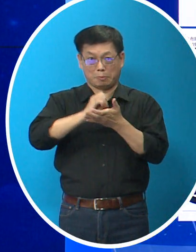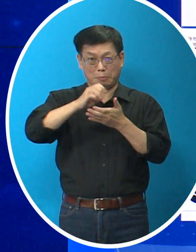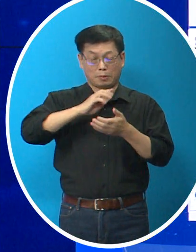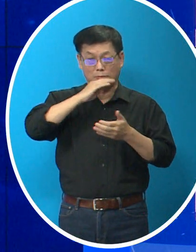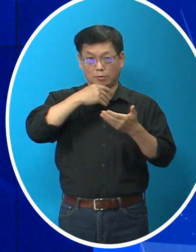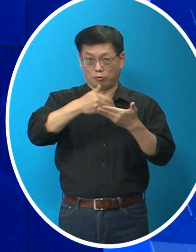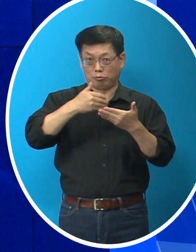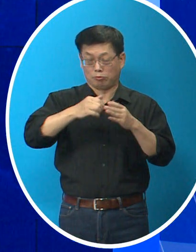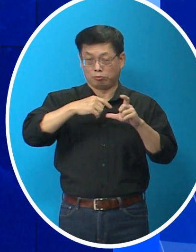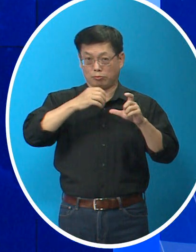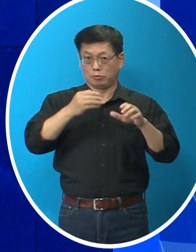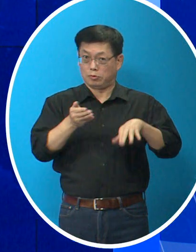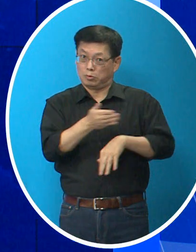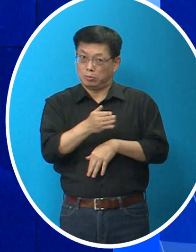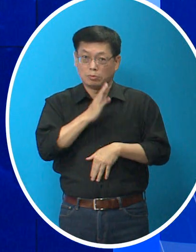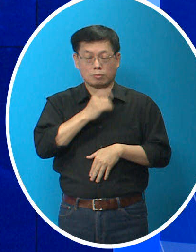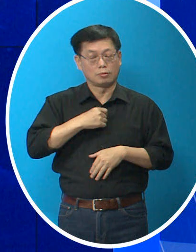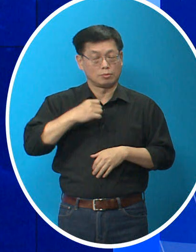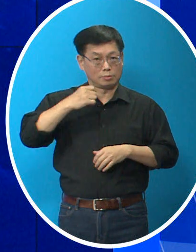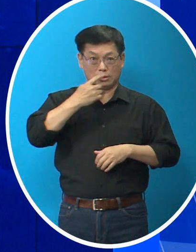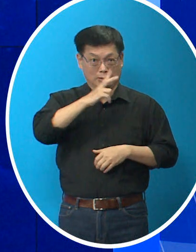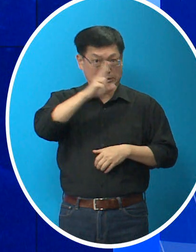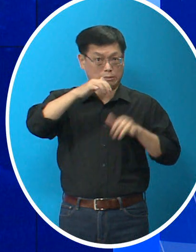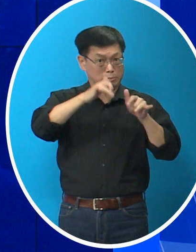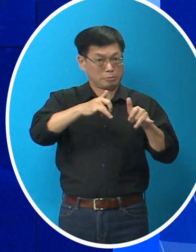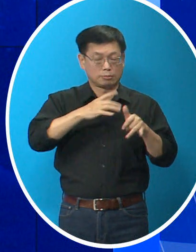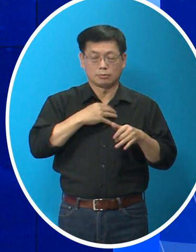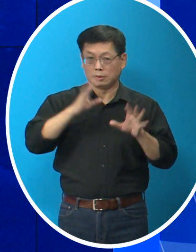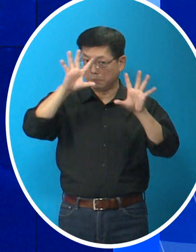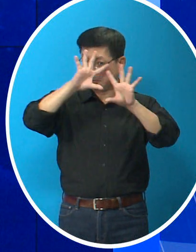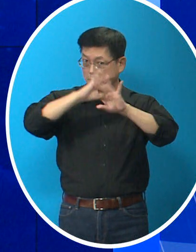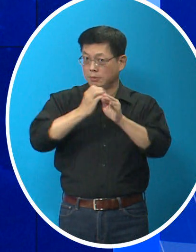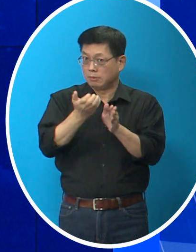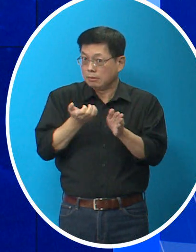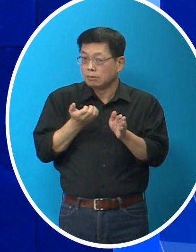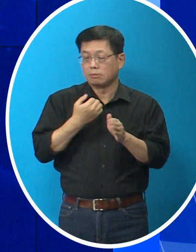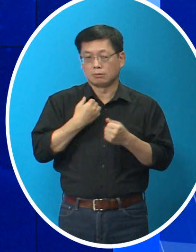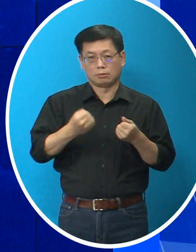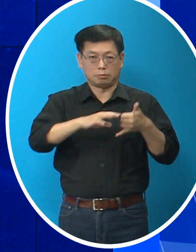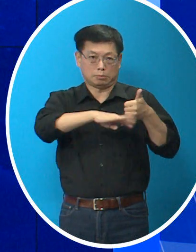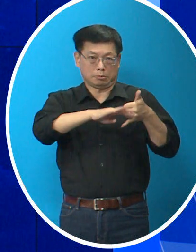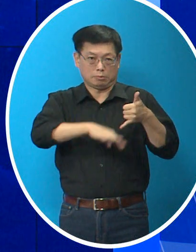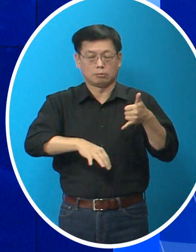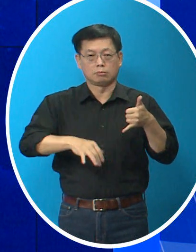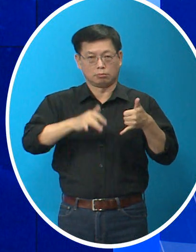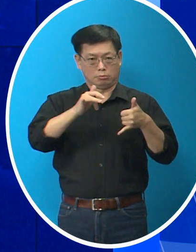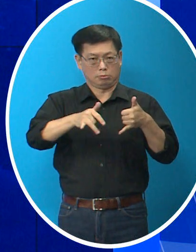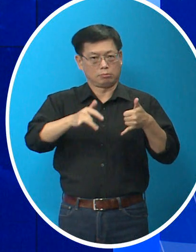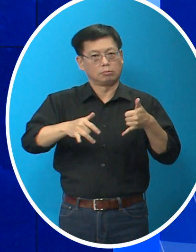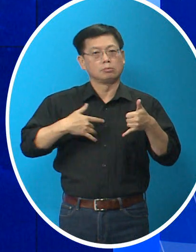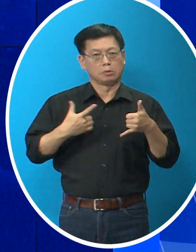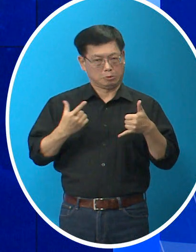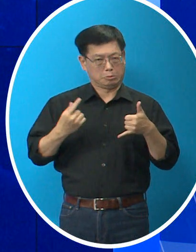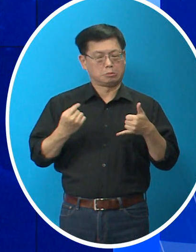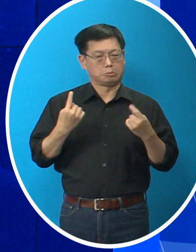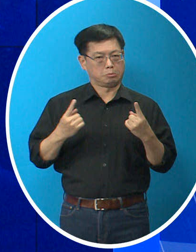最左邊這張就是今天白天的降雨 在入夜之前剛剛提到 在中南部地區 下雨都還是會相對比較明顯一點